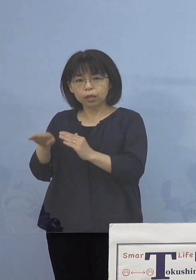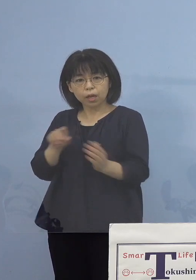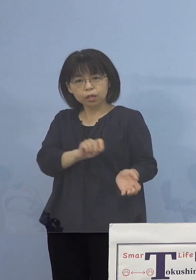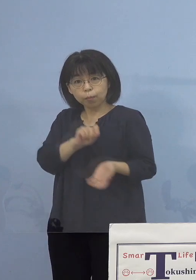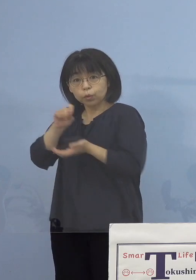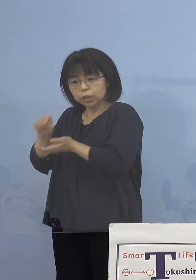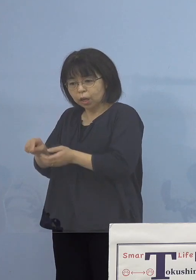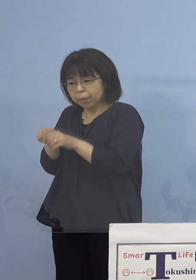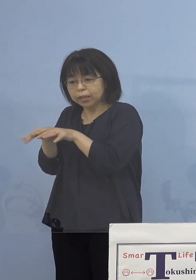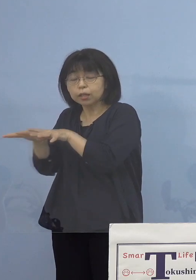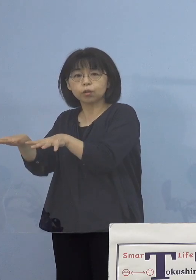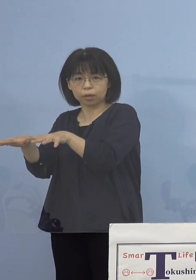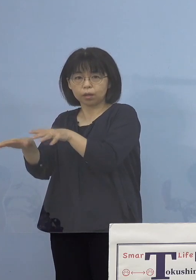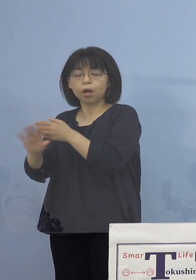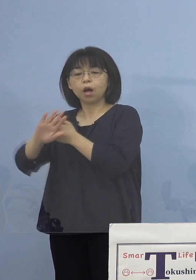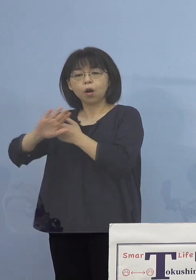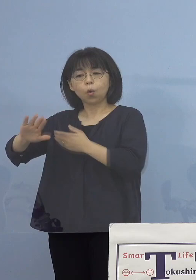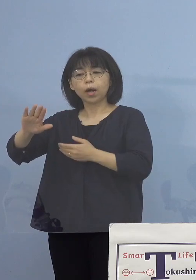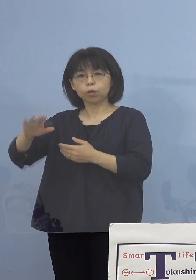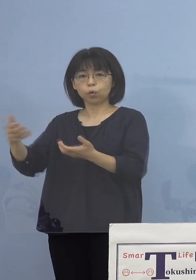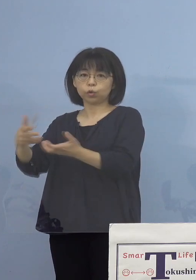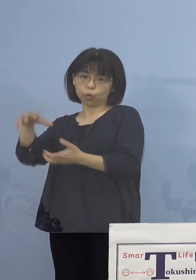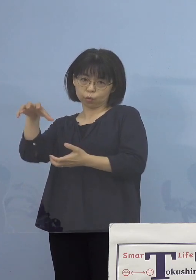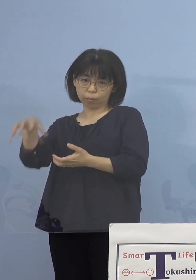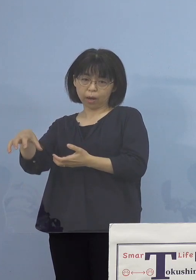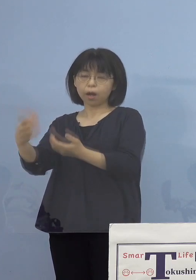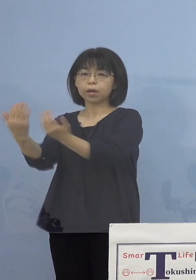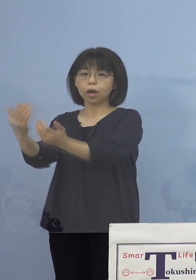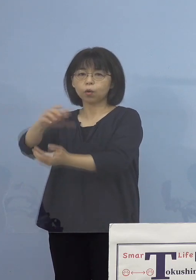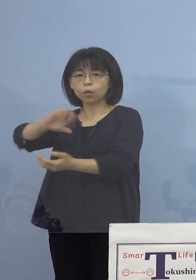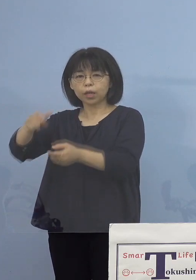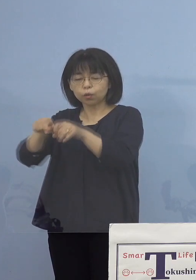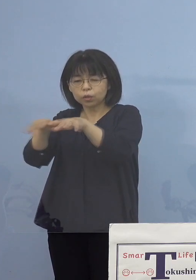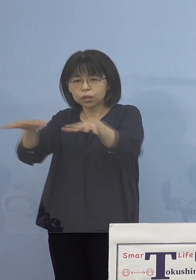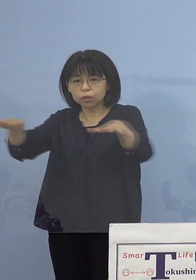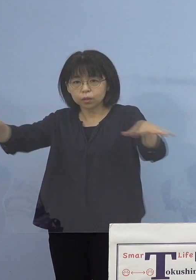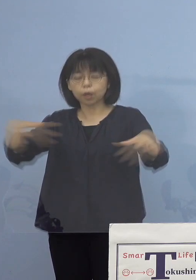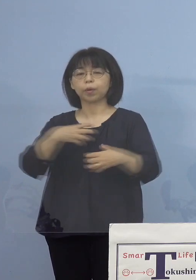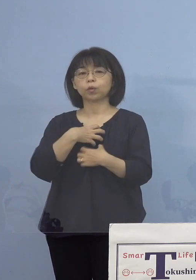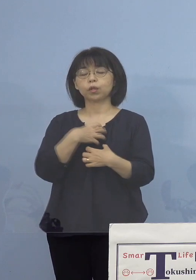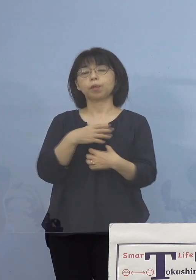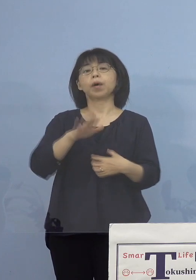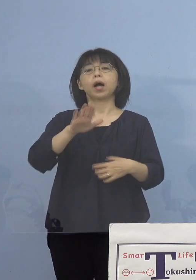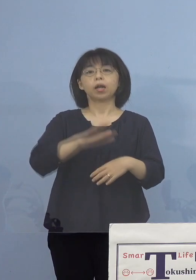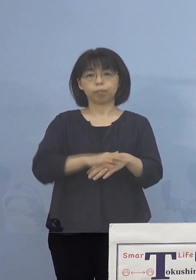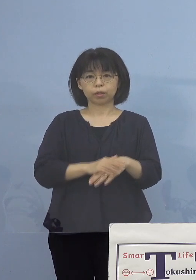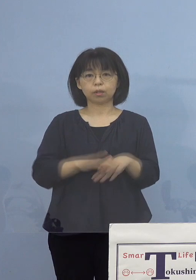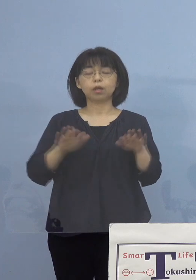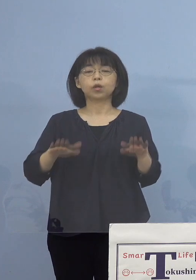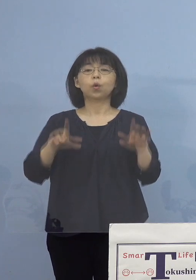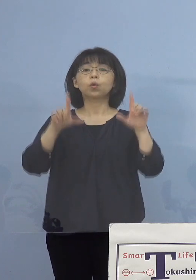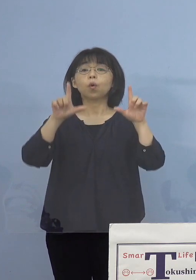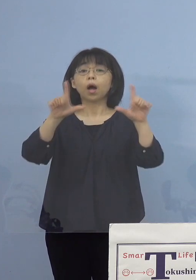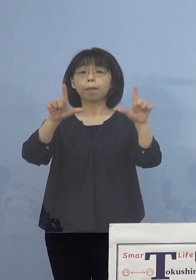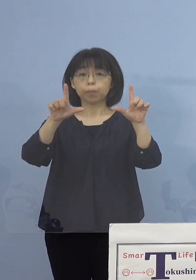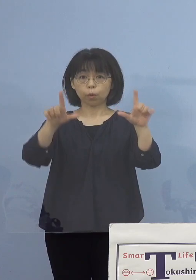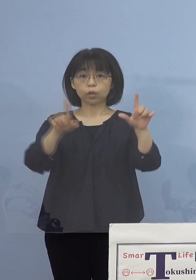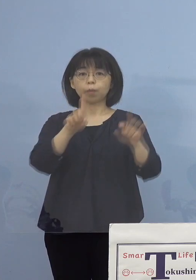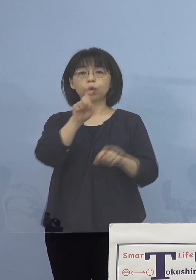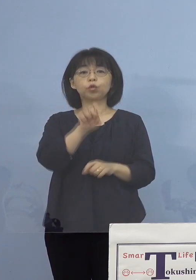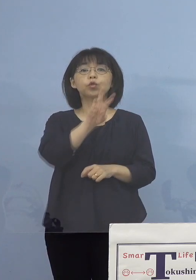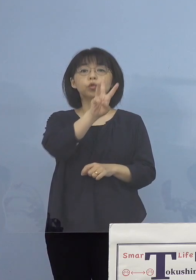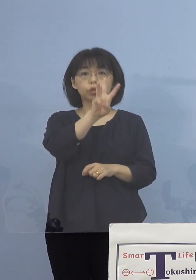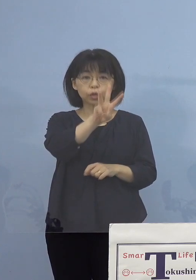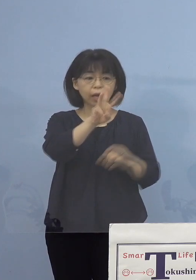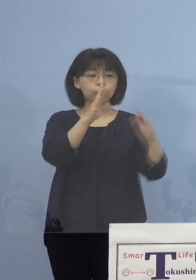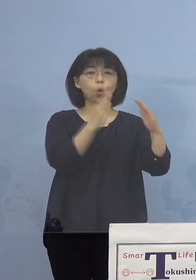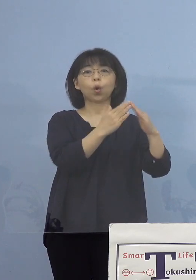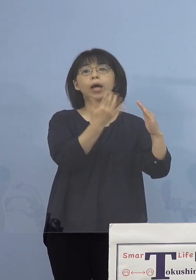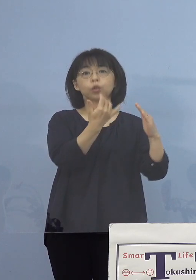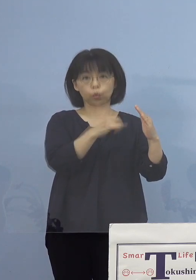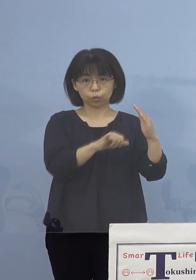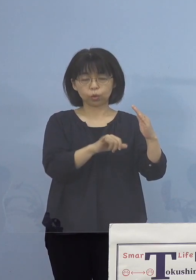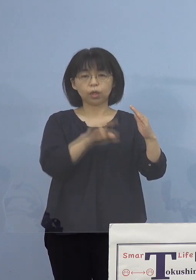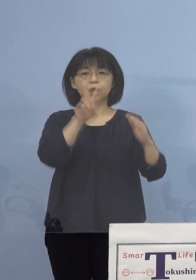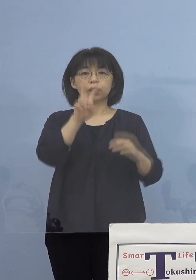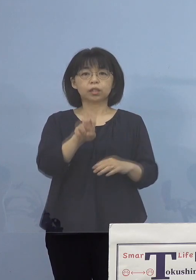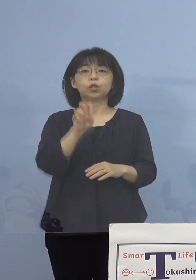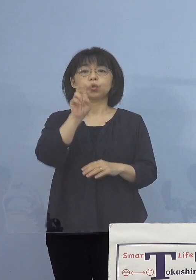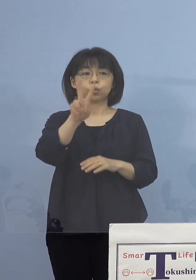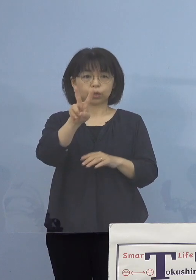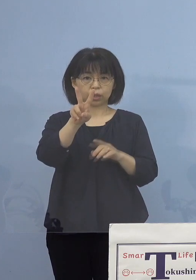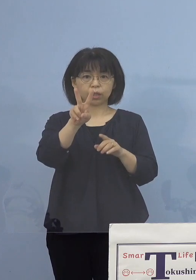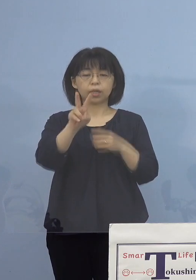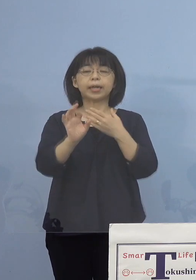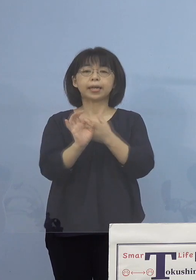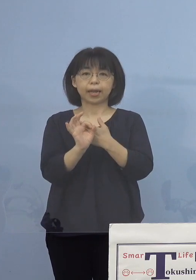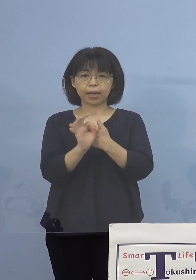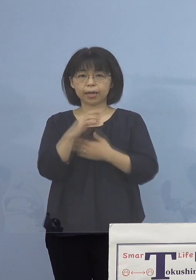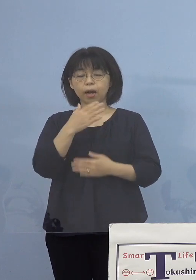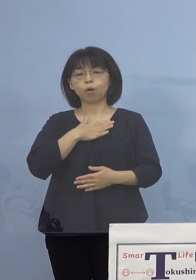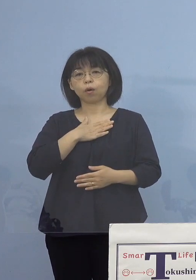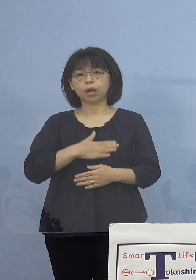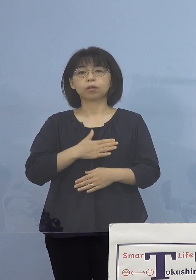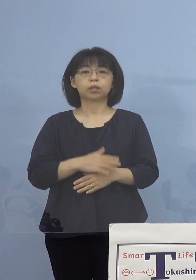別の職場や学校へ広がる恐れもあります 本日の発表でも13家族で22例が確認されております